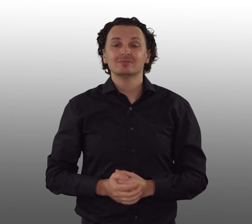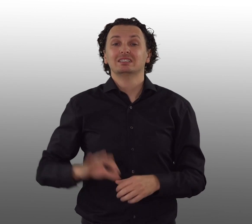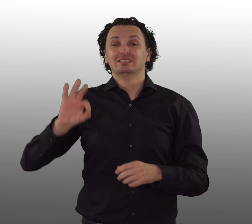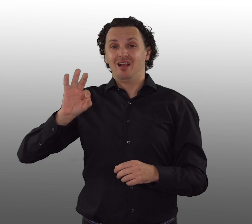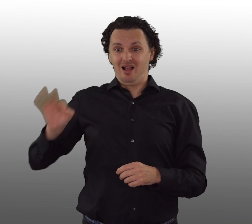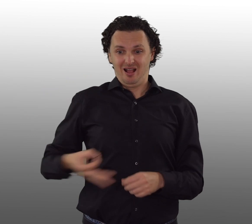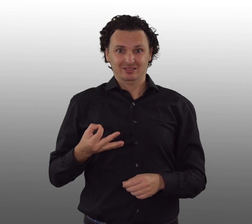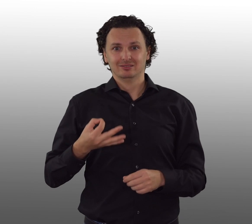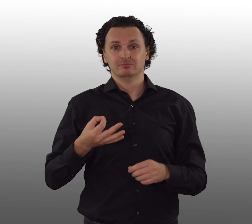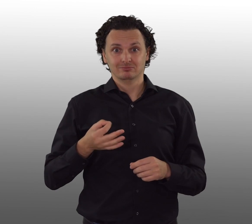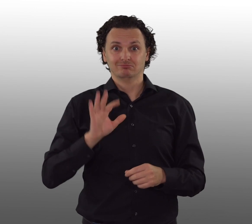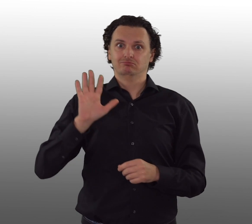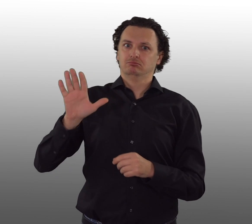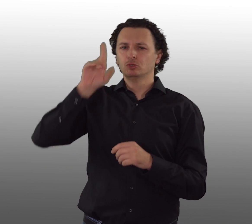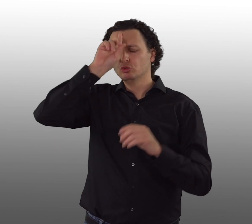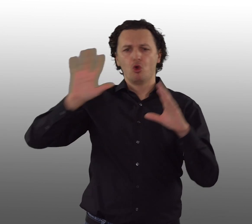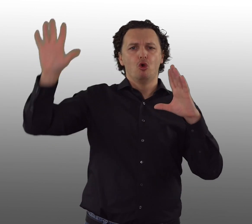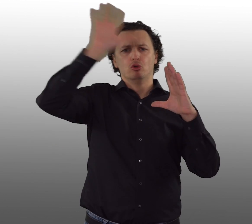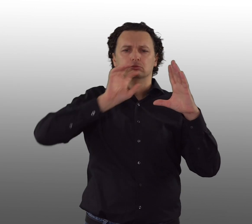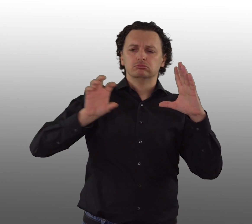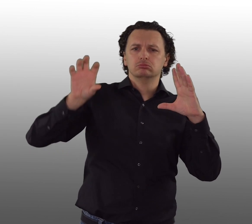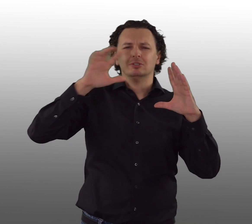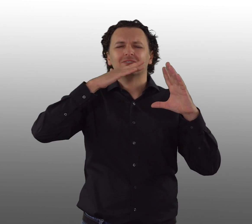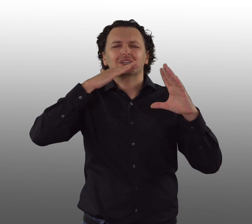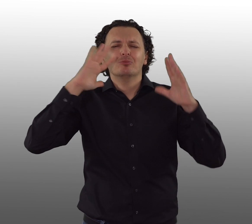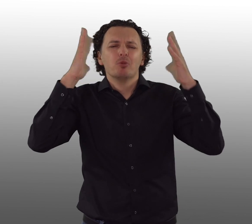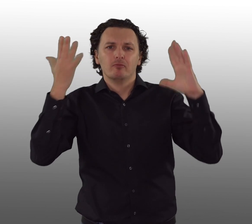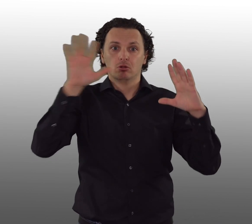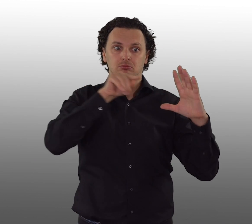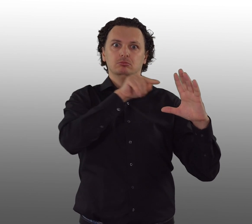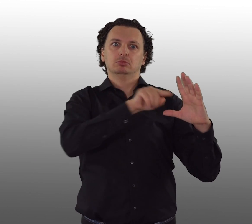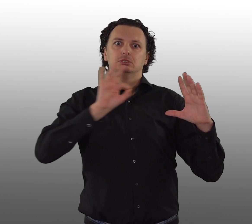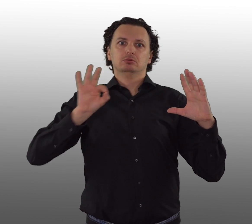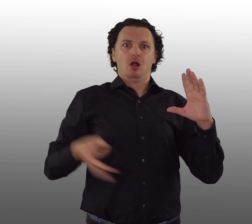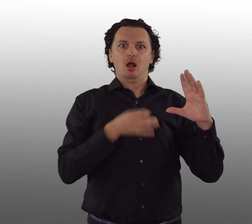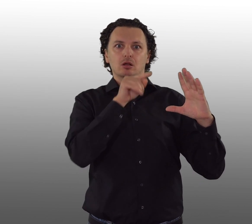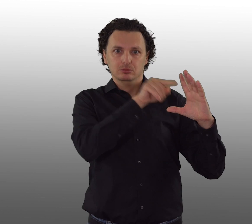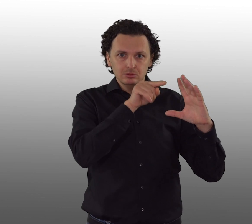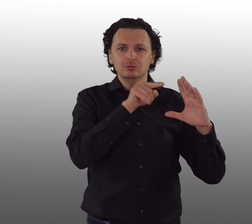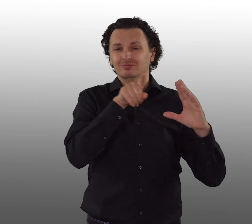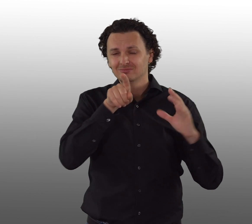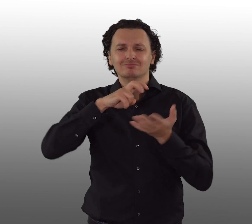Das Saarland gehört zu Deutschlands waldreichsten Bundesländern,